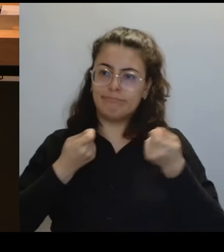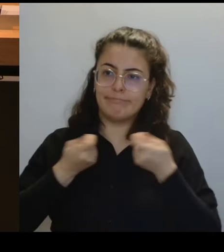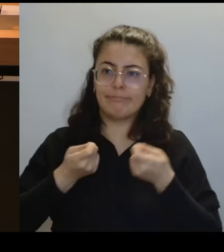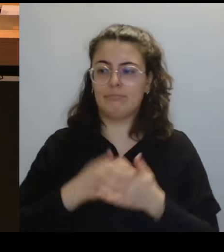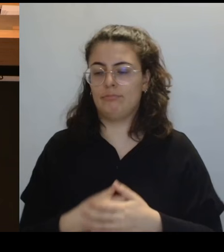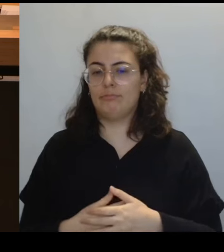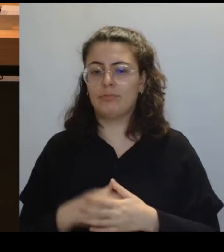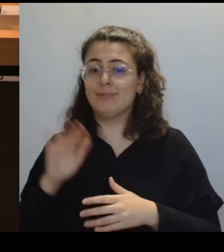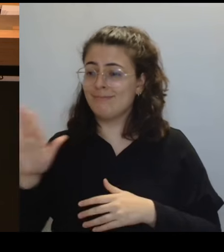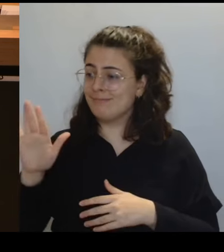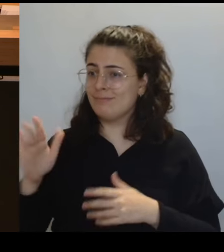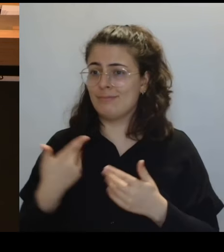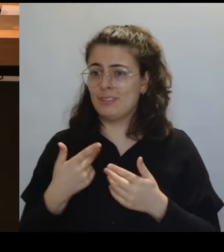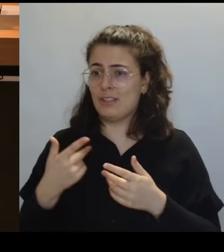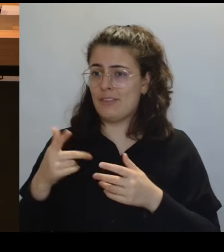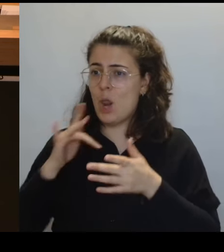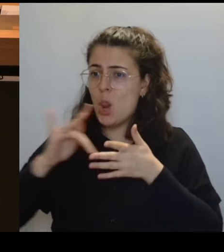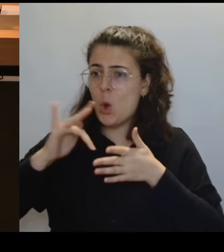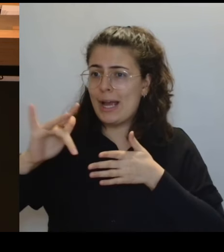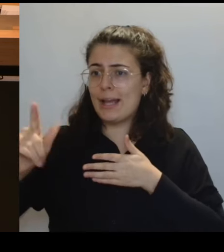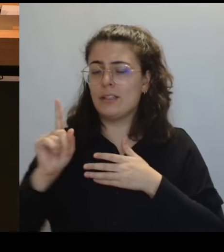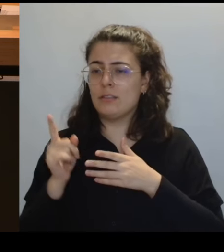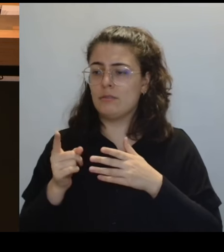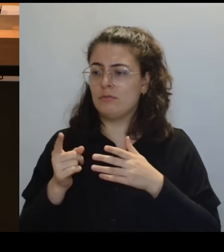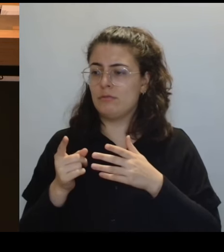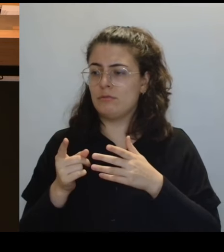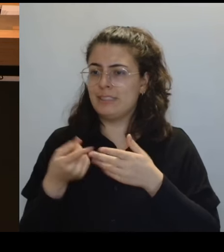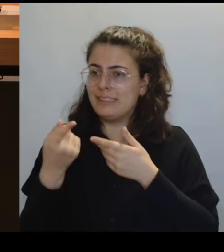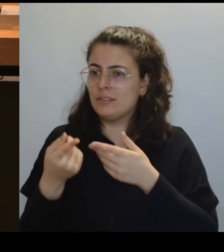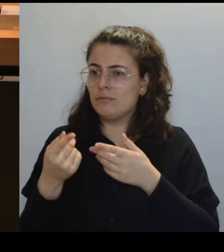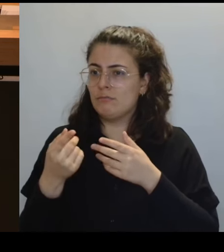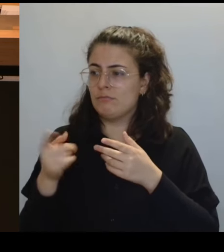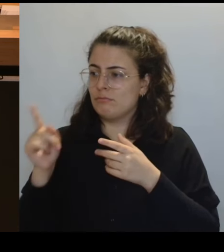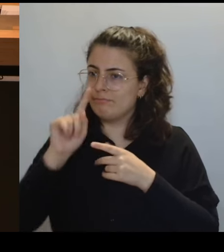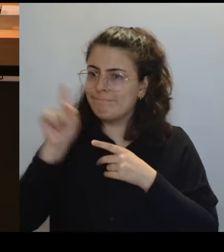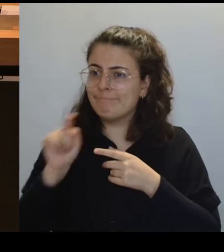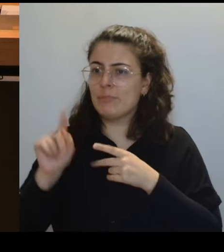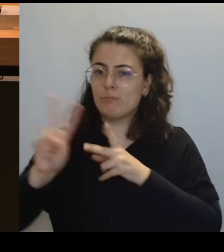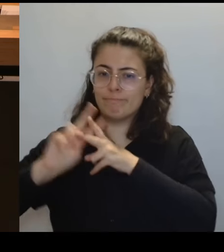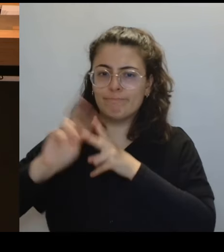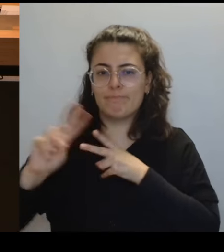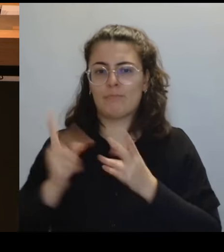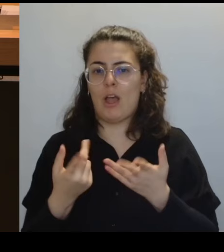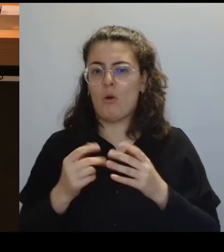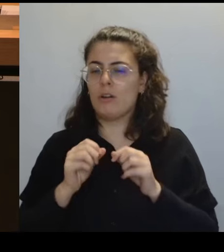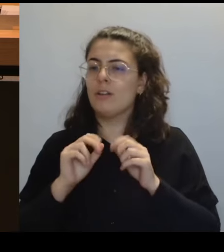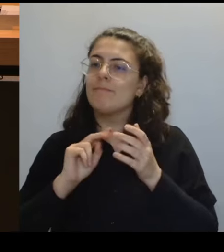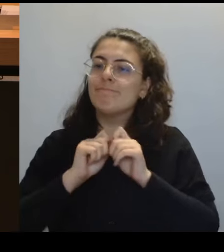Worum es gehen muss, ist, politische Wunschvorstellungen und der daraus resultierenden Symbolpolitik mit